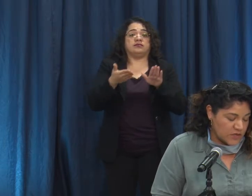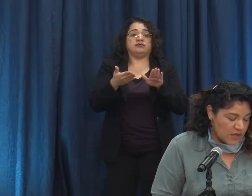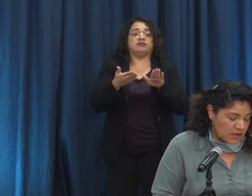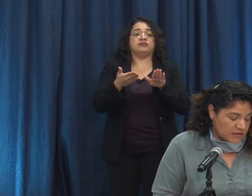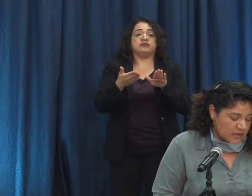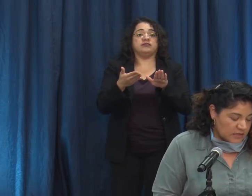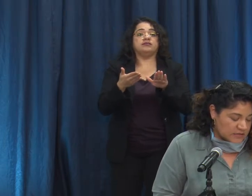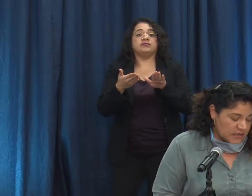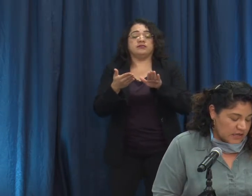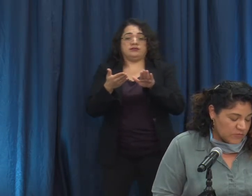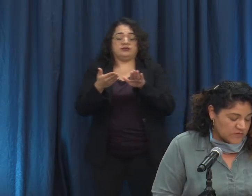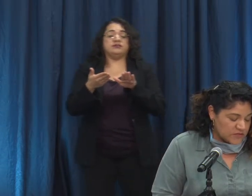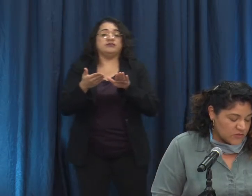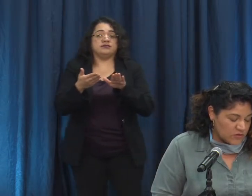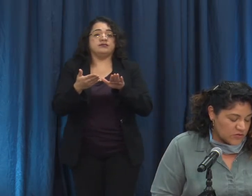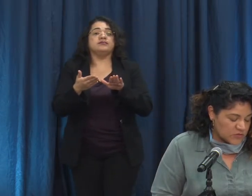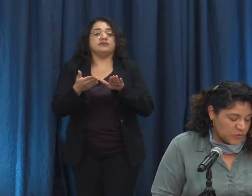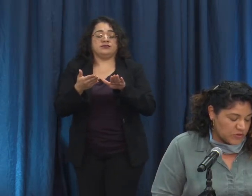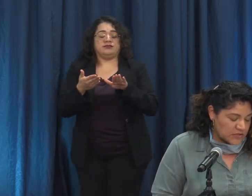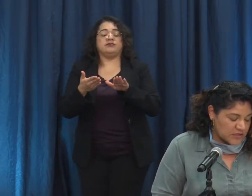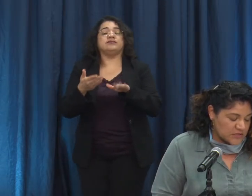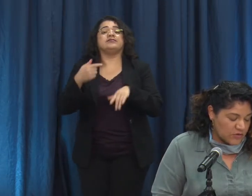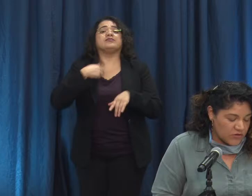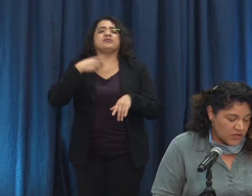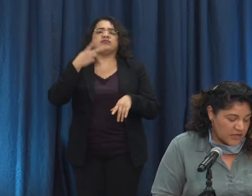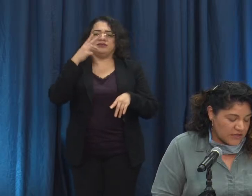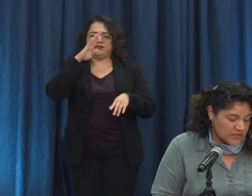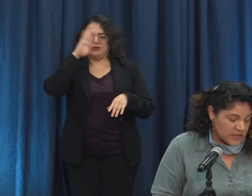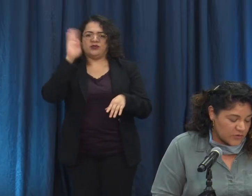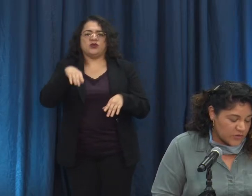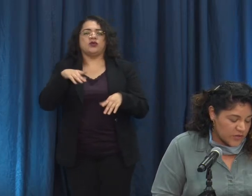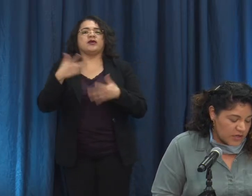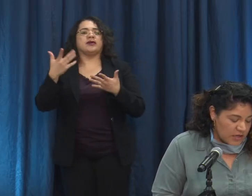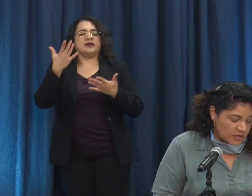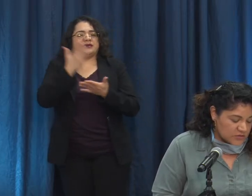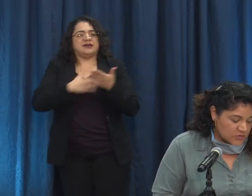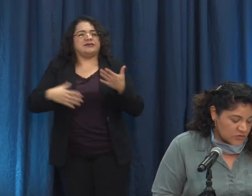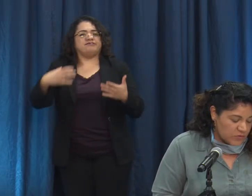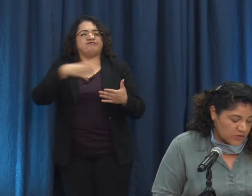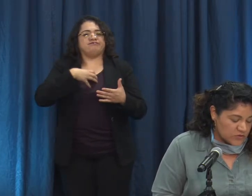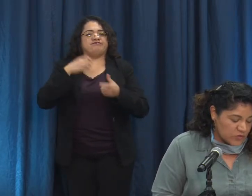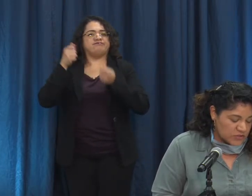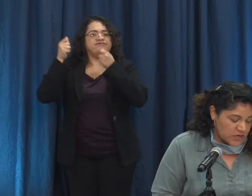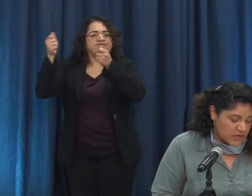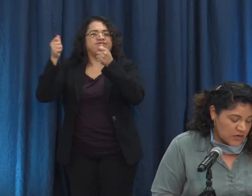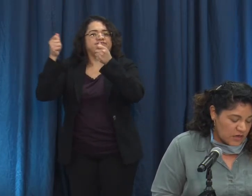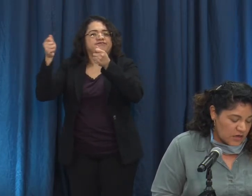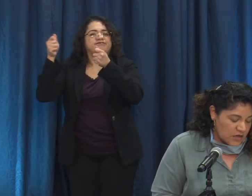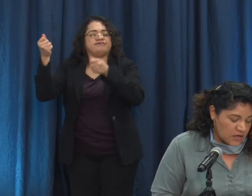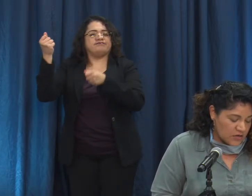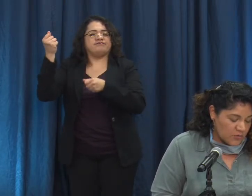stay hemos visto alguna Sproat estas de orden de salud estos números muestran lo